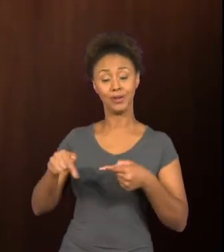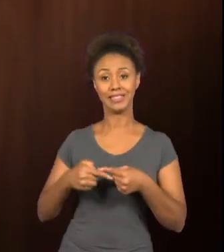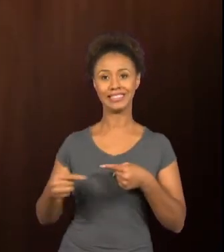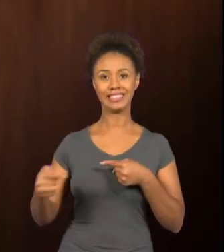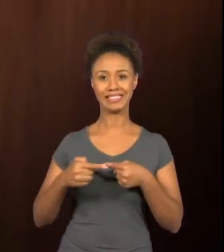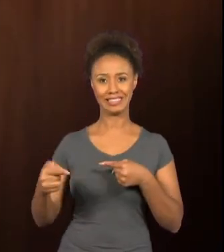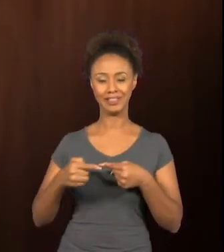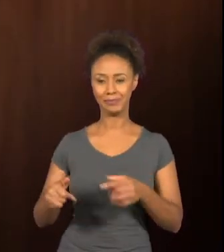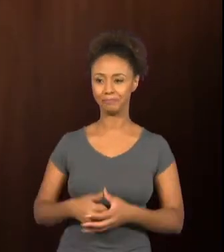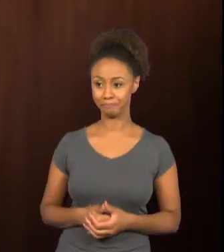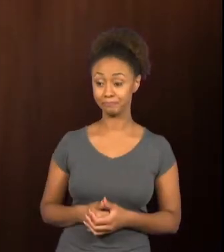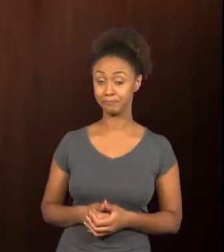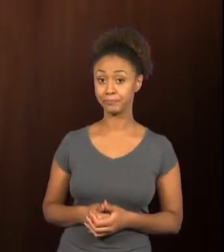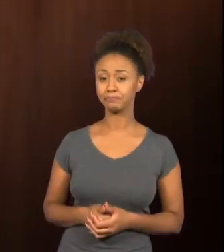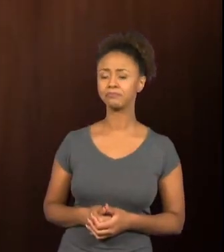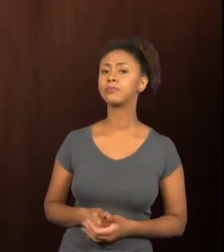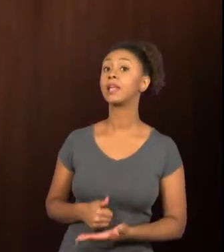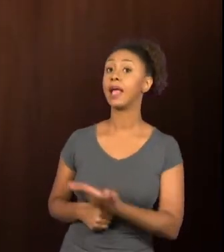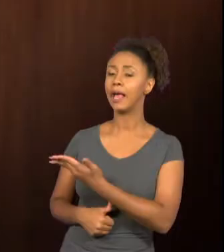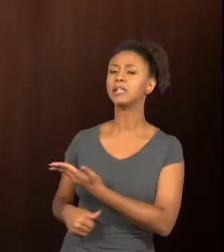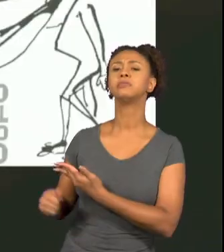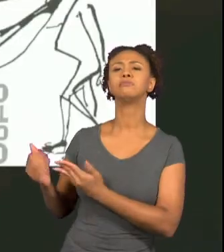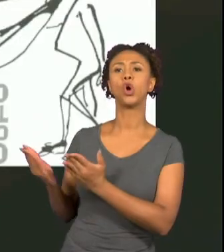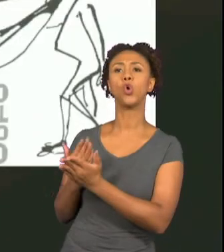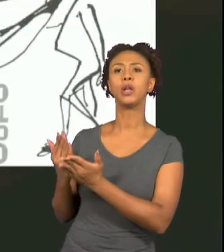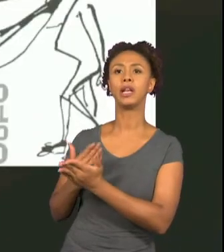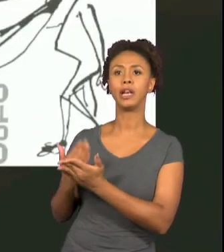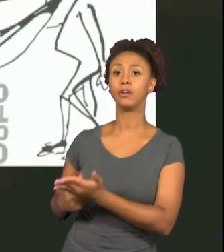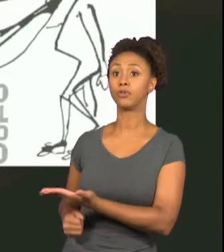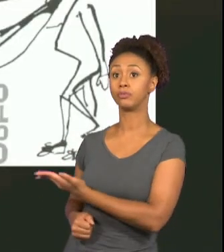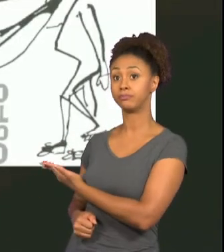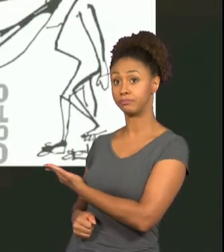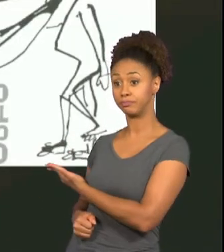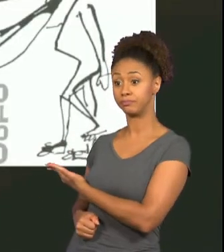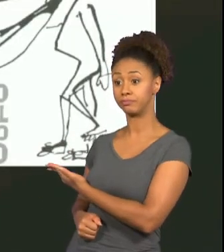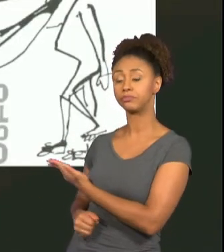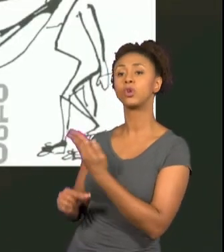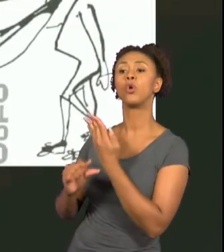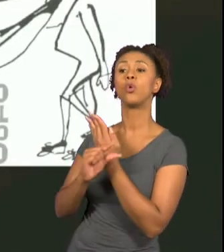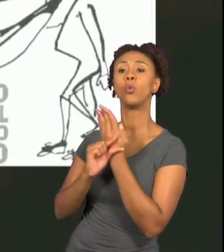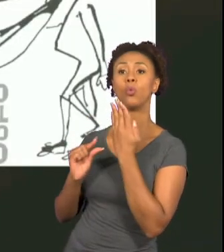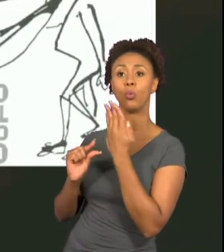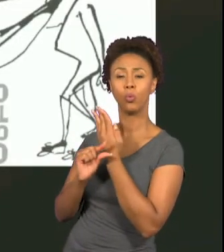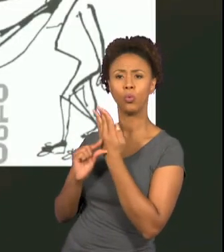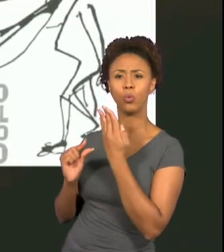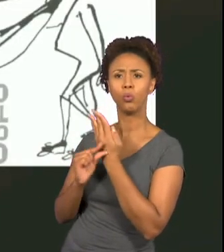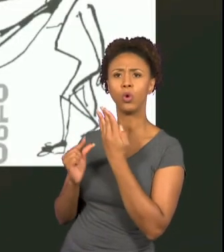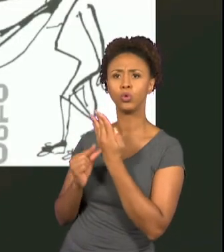"MORTE E VIDA SEVERINA", QUE É DE 56, DE JOÃO CABRAL DE MELO NETO. E A GENTE ESTÁ AQUI DIANTE,